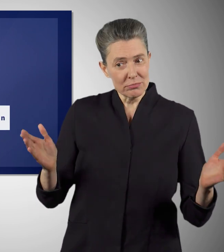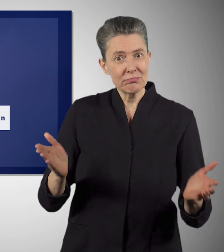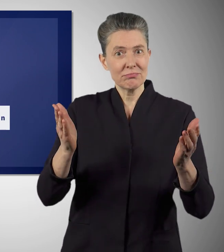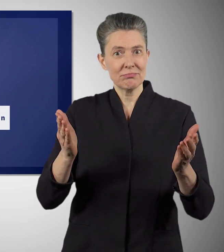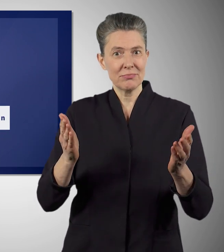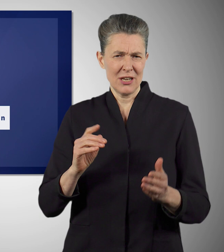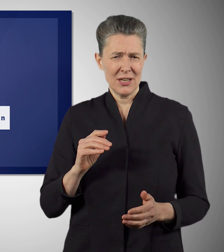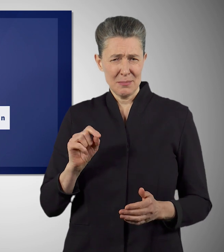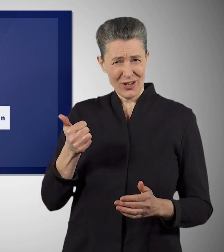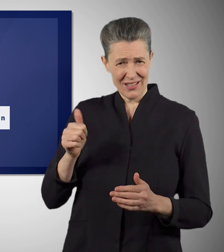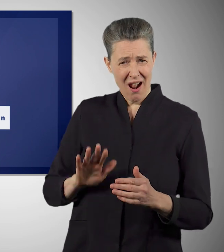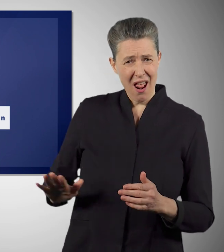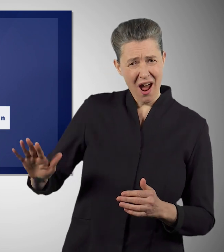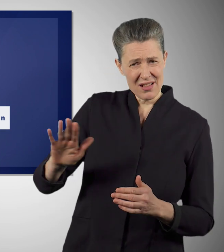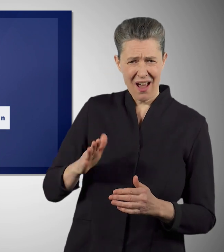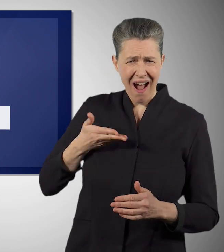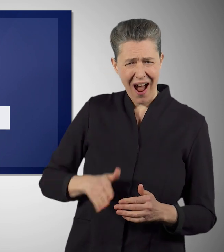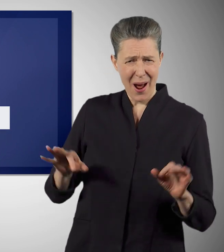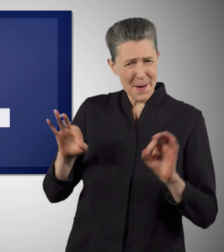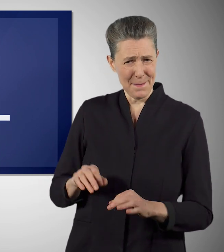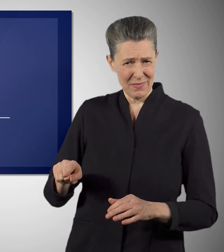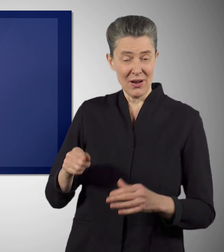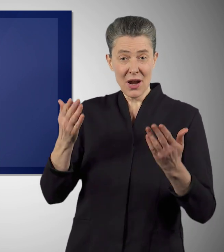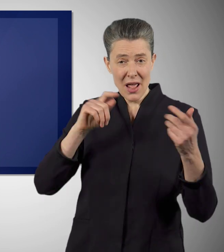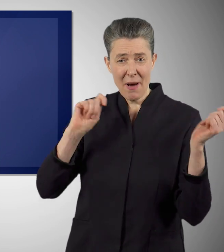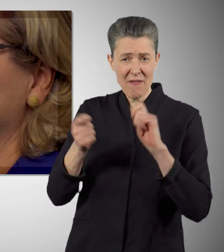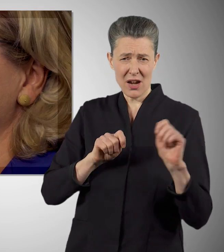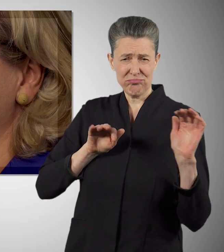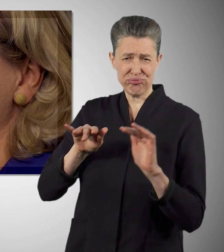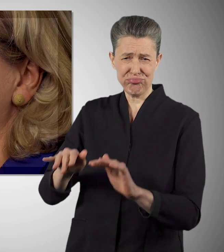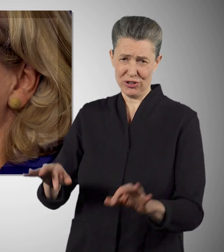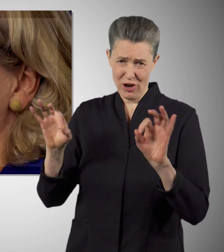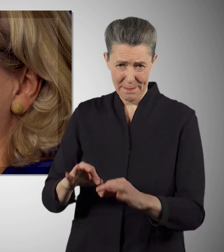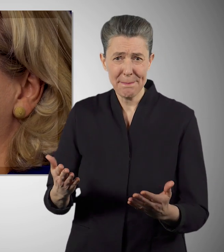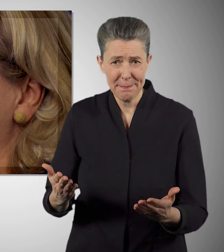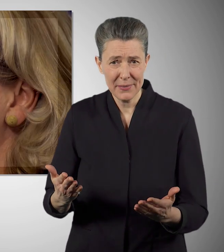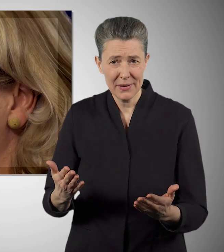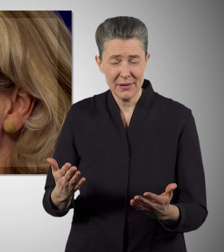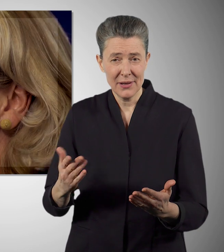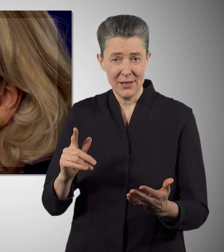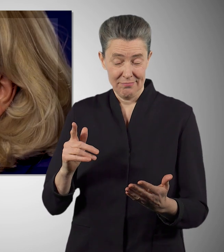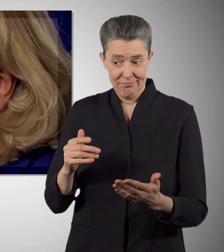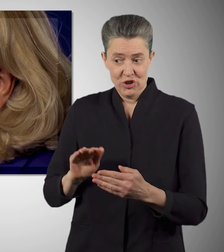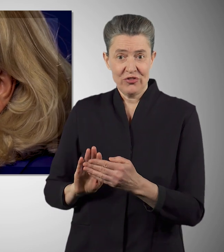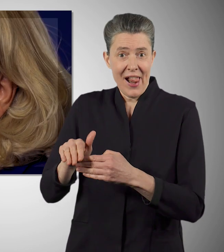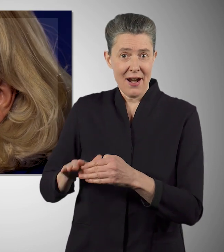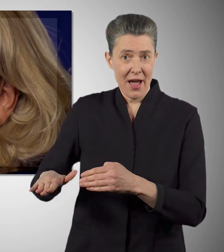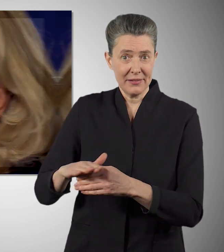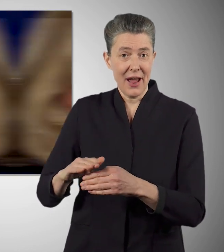Gerade die Länder, die am ärmsten sind, sind am härtesten getroffen von den Klimaveränderungen. Das sind die Schwellen- und Entwicklungsländer.